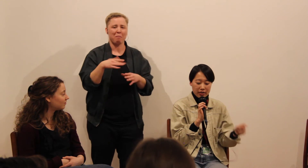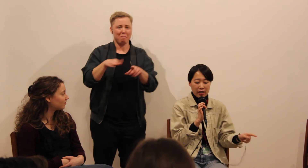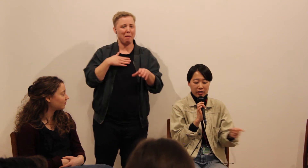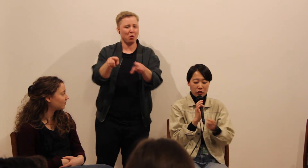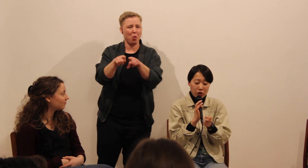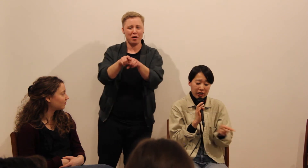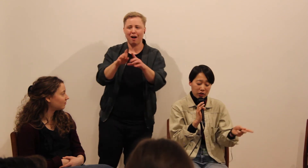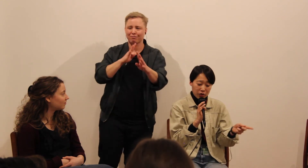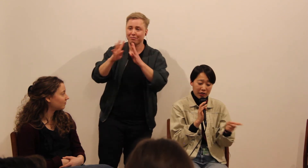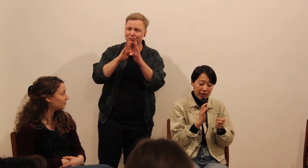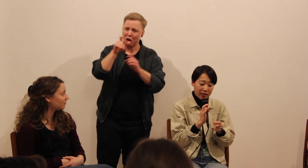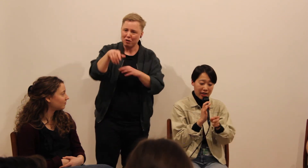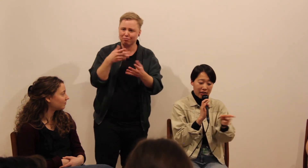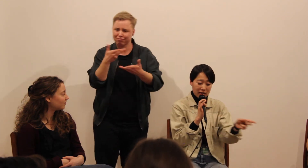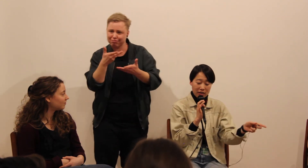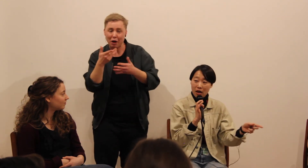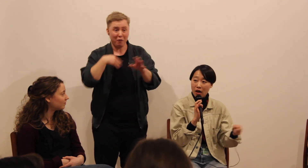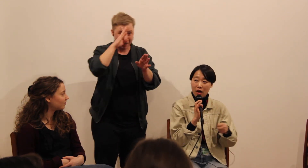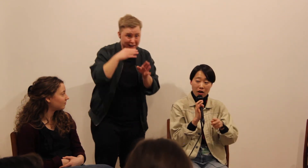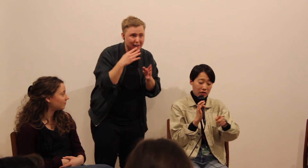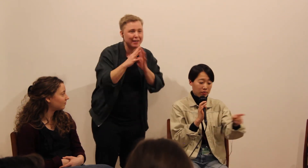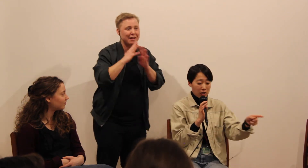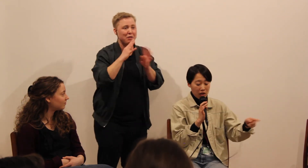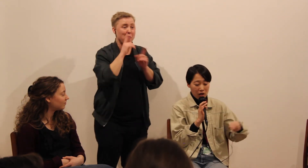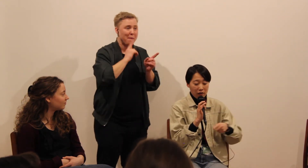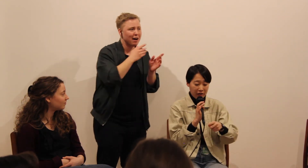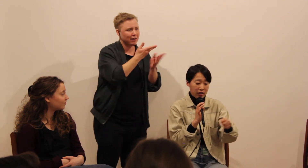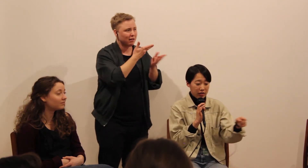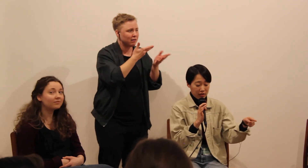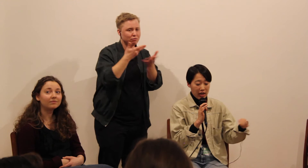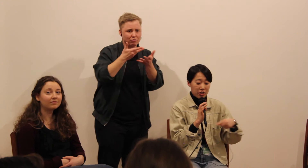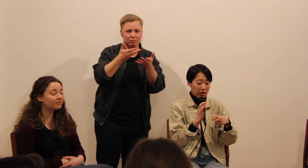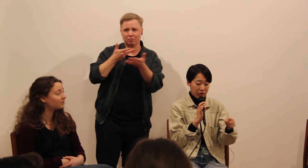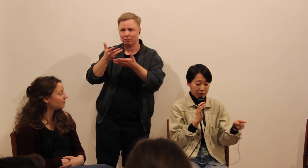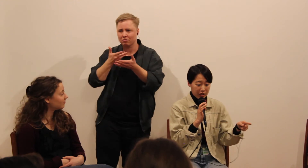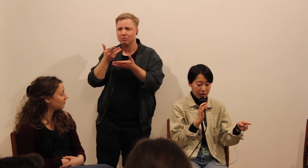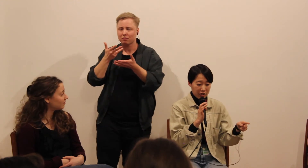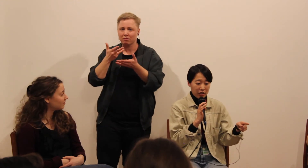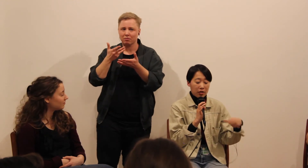Also betrat ich diesen Weg, um zu diesem Thema nachzuforschen.